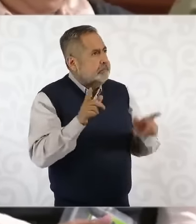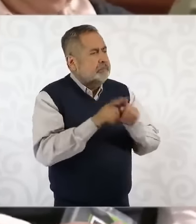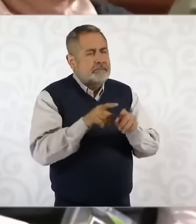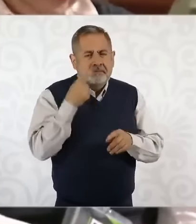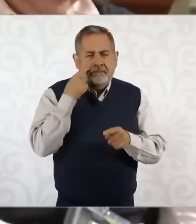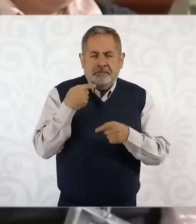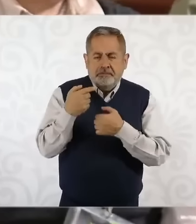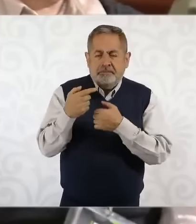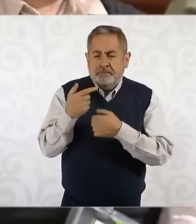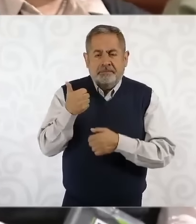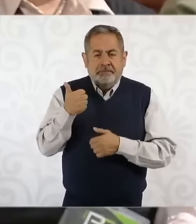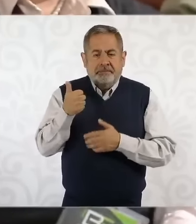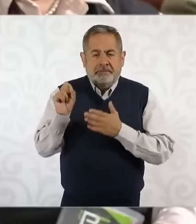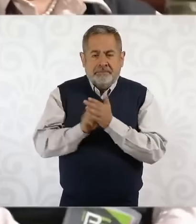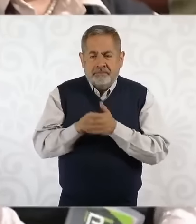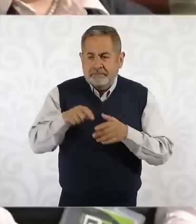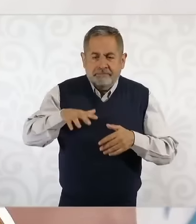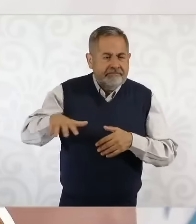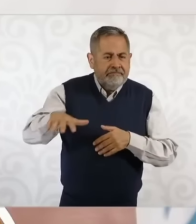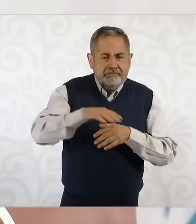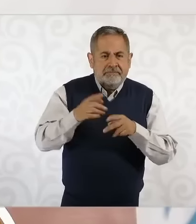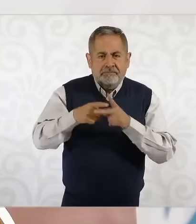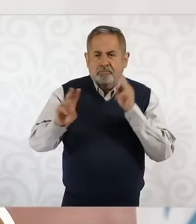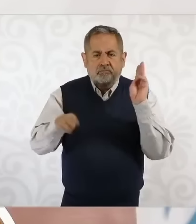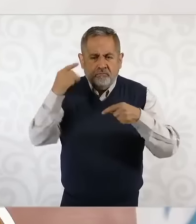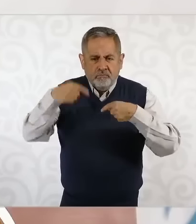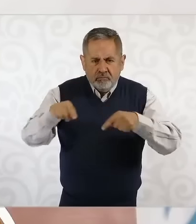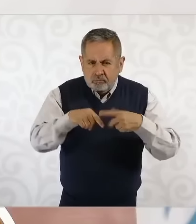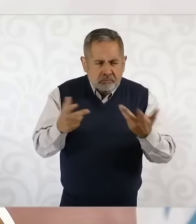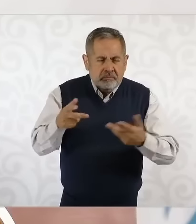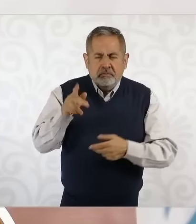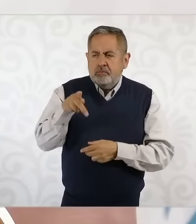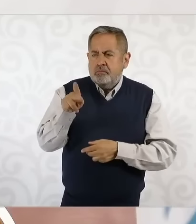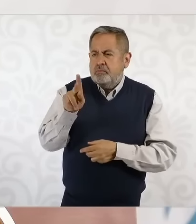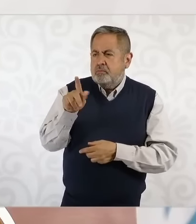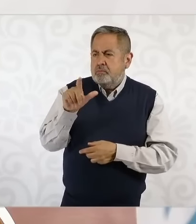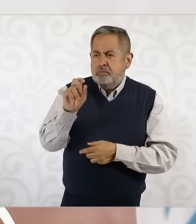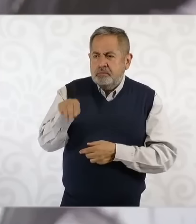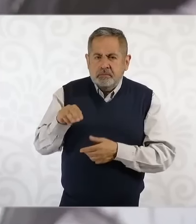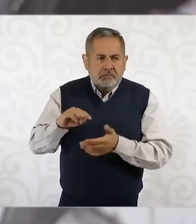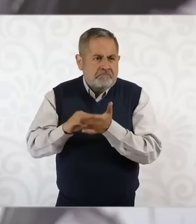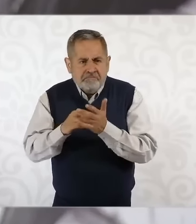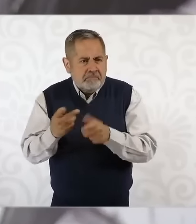inició la Copa del Mundo, secretario, ¿no? El momento el operativo ha funcionado de manera muy